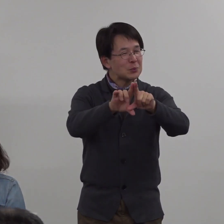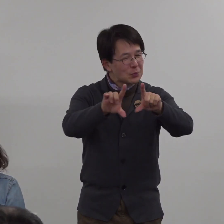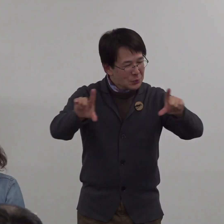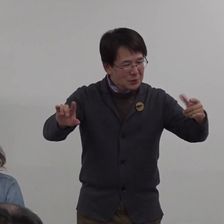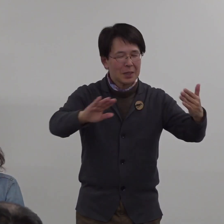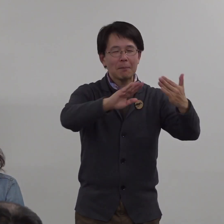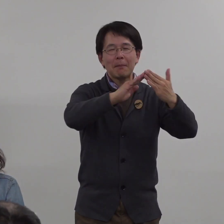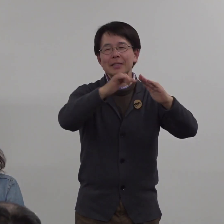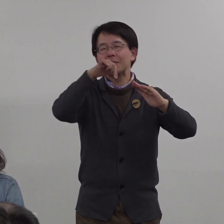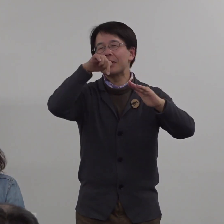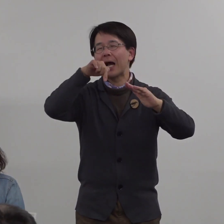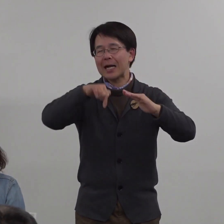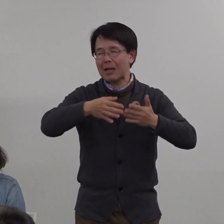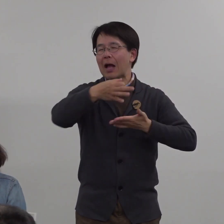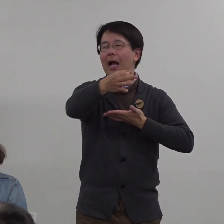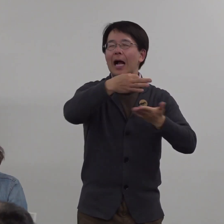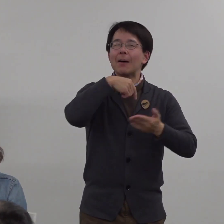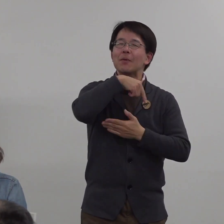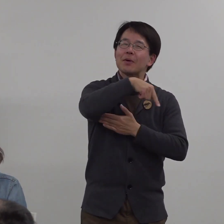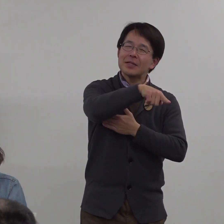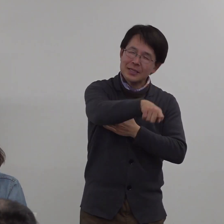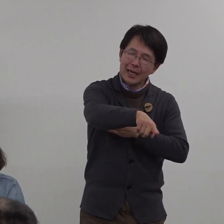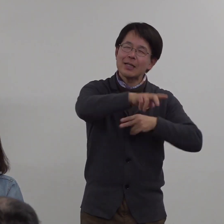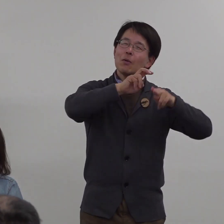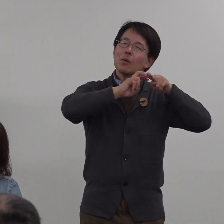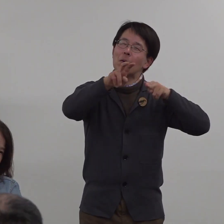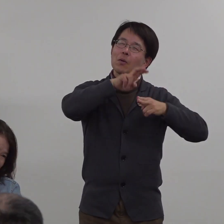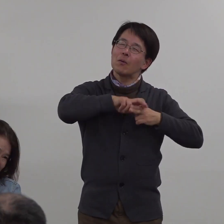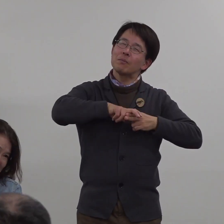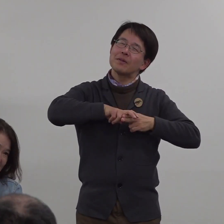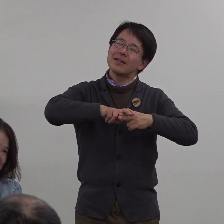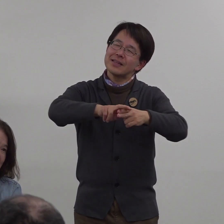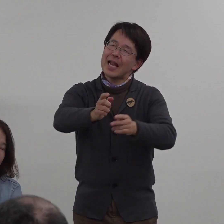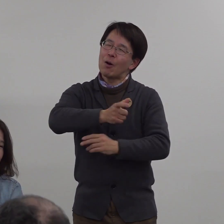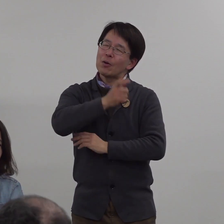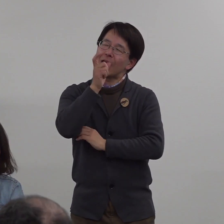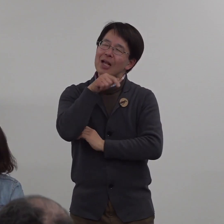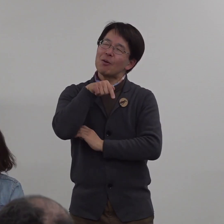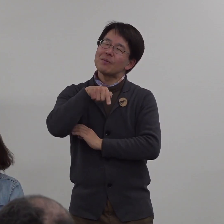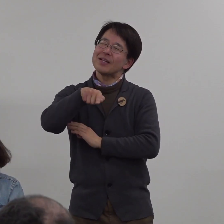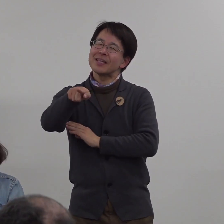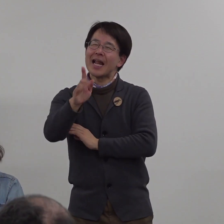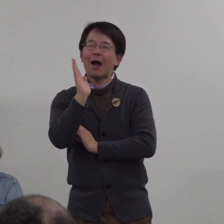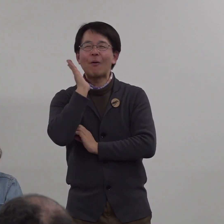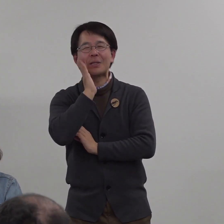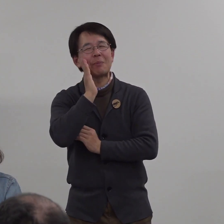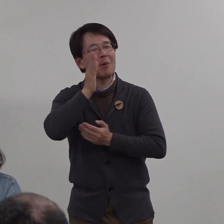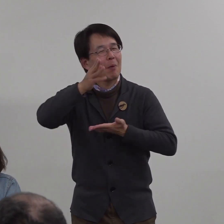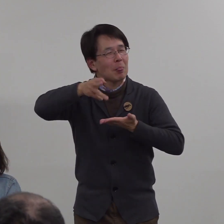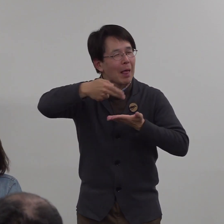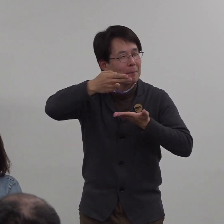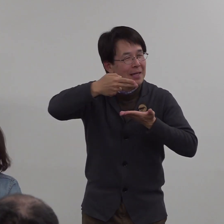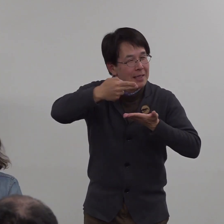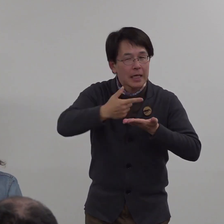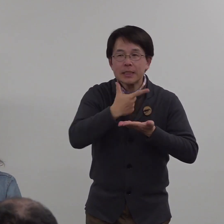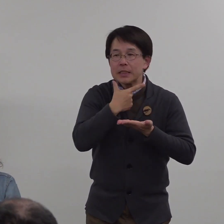お買い物に行ったり乗り物に乗って出かけたりお酒を飲みに行ったり 美味しいものを食べに行ったりしたいだけなんですね